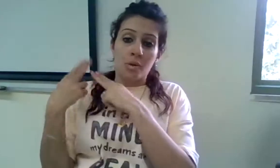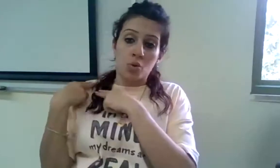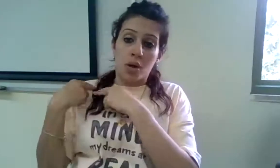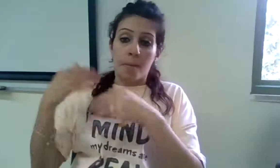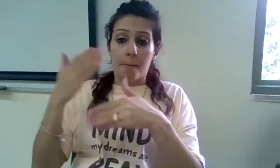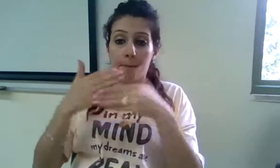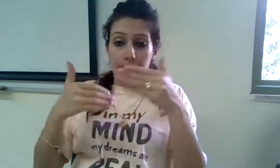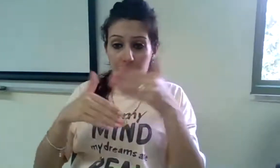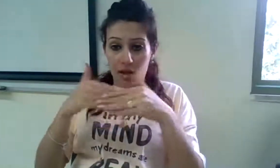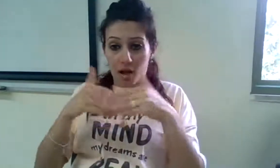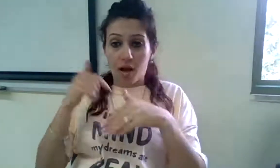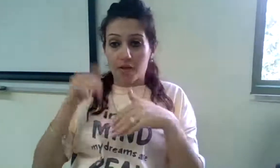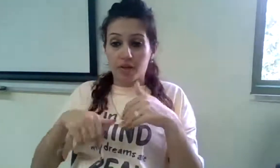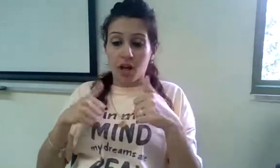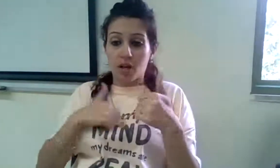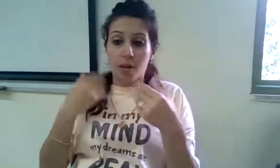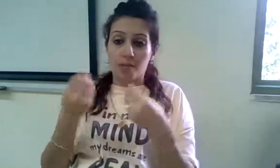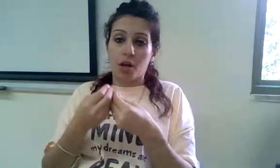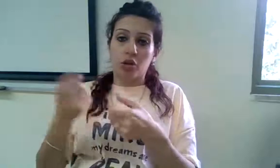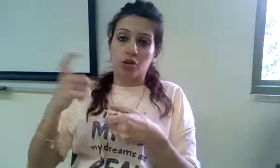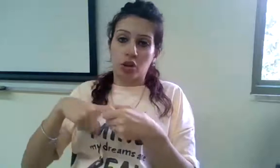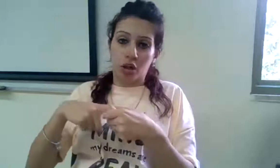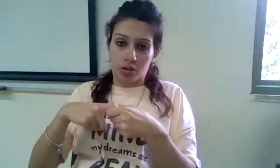ربما تستطيعين إغلاق الميكرفون الآن